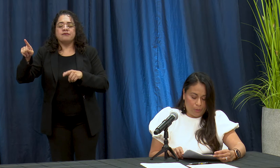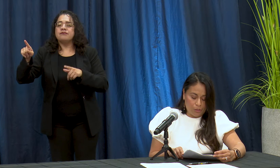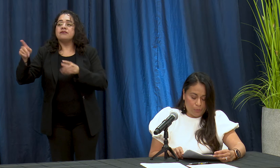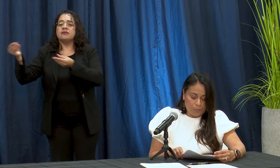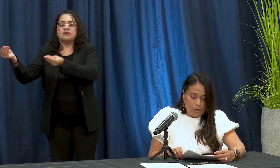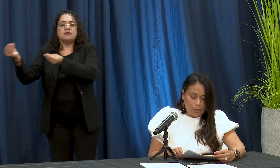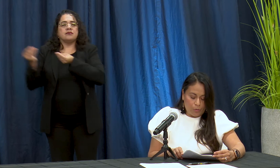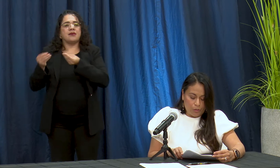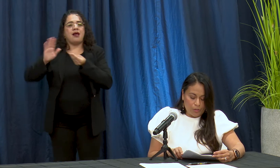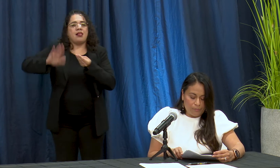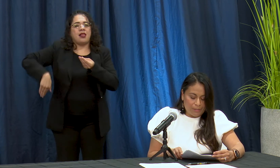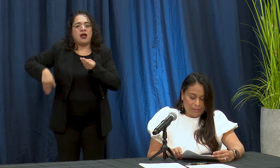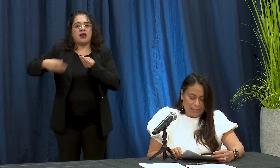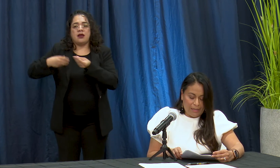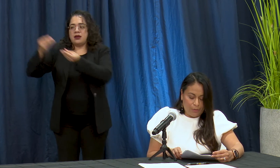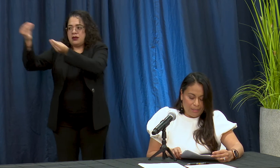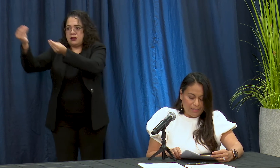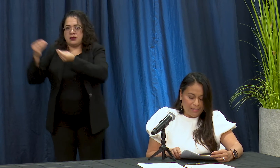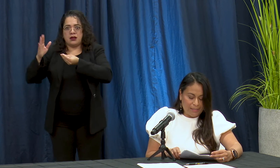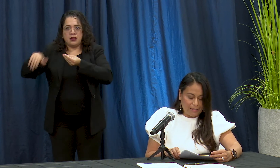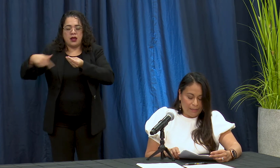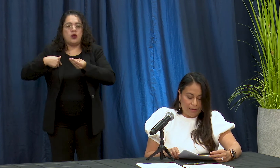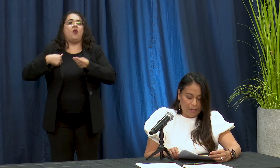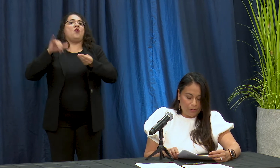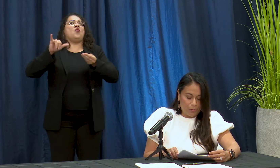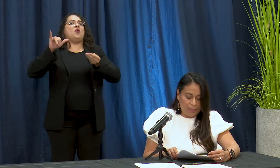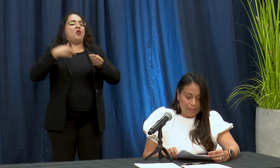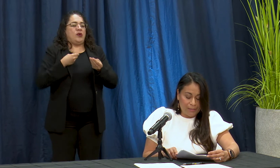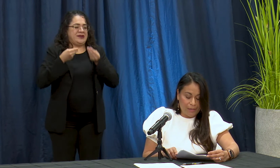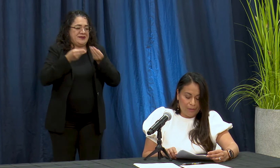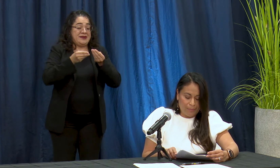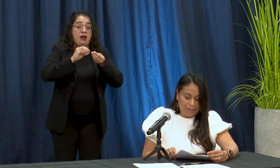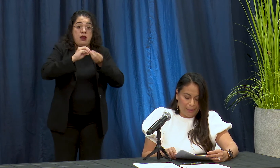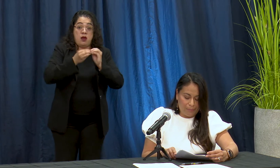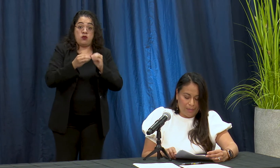Beach maestro's investigadores estan trabajando interns habla meant a para